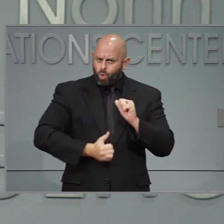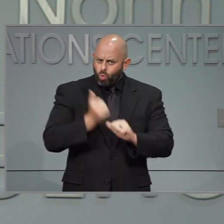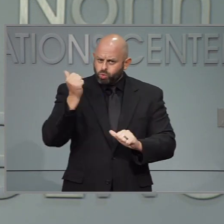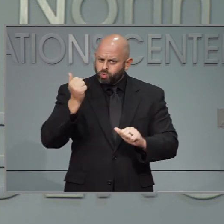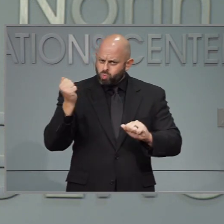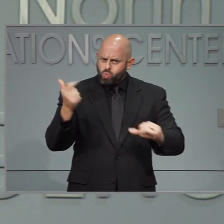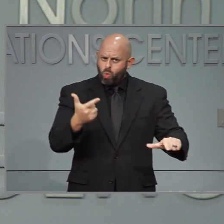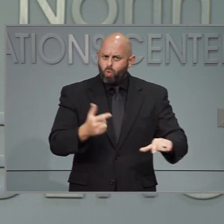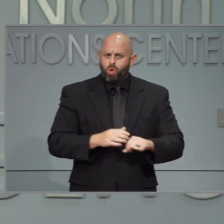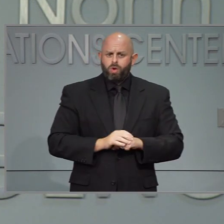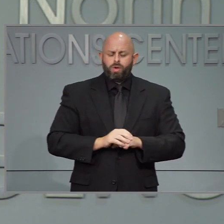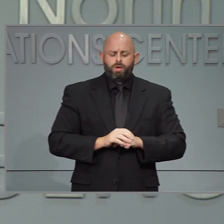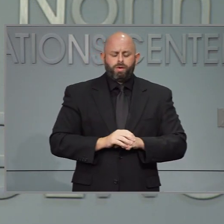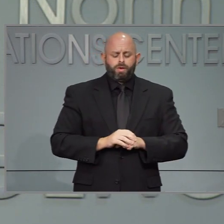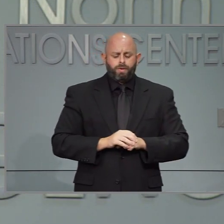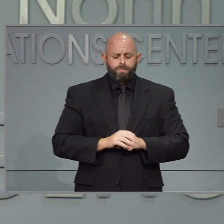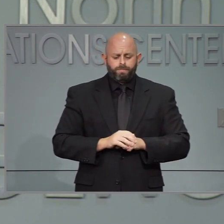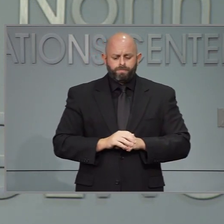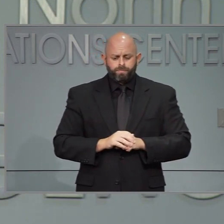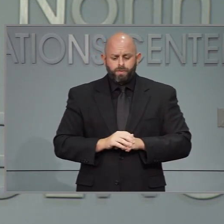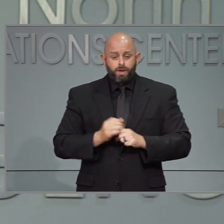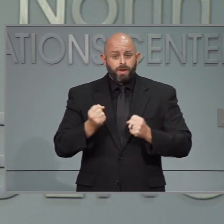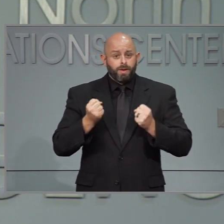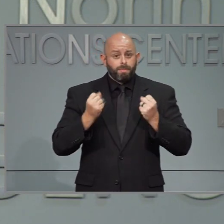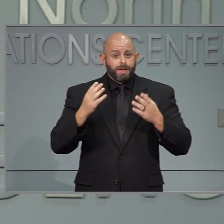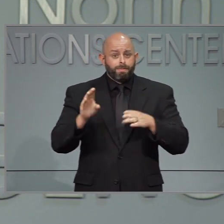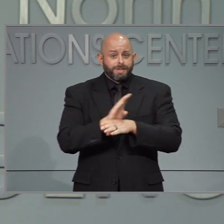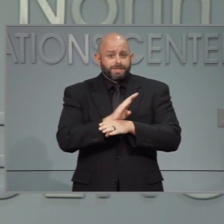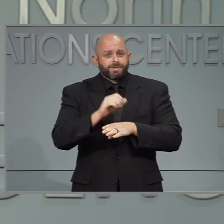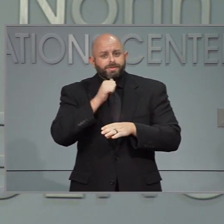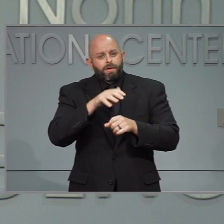del y el Estado la economía del Estado está abierta, pero